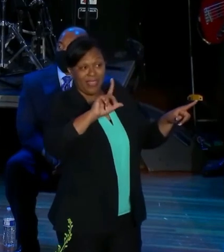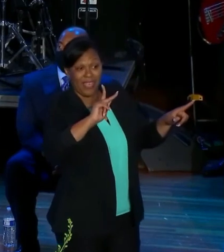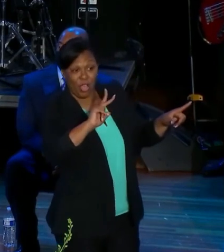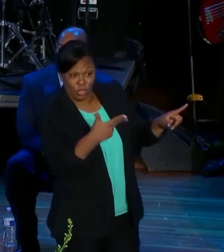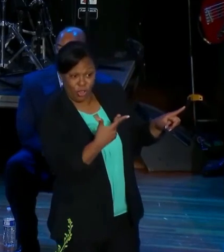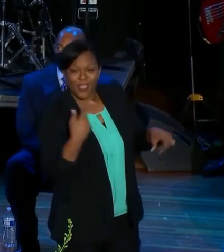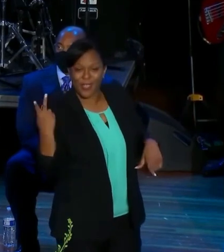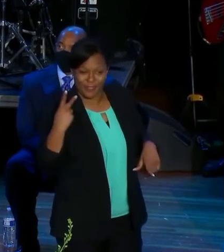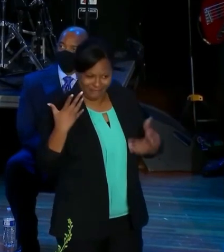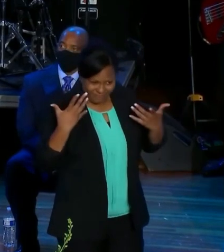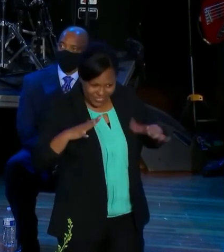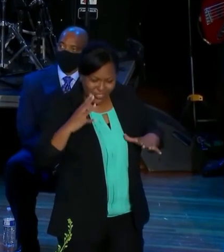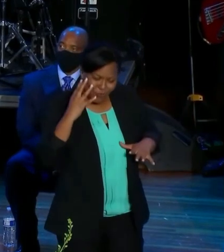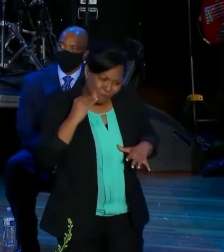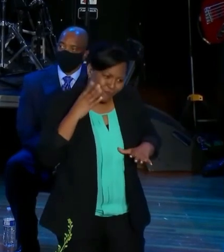Som hans pappa hamnade i fängelse före honom